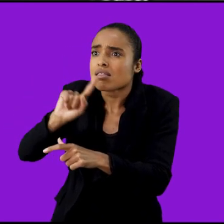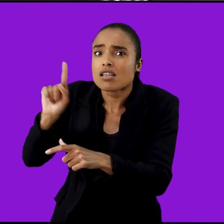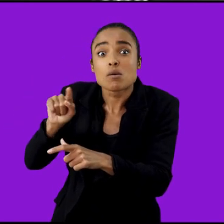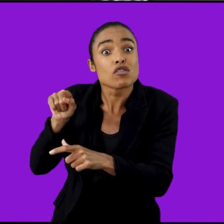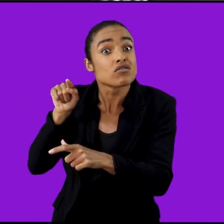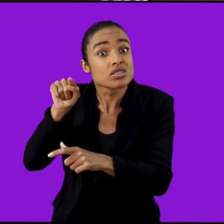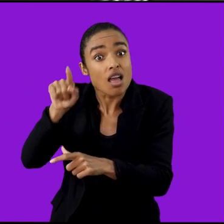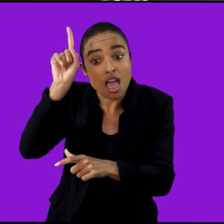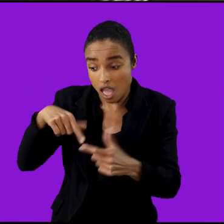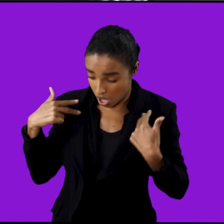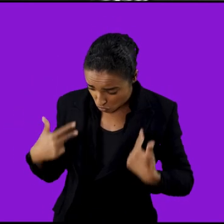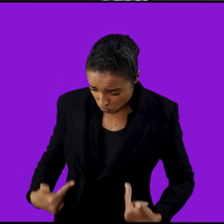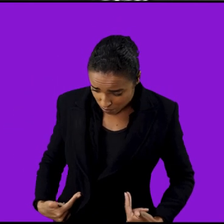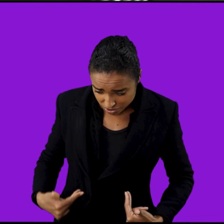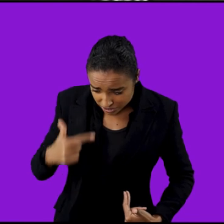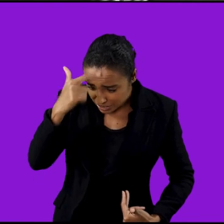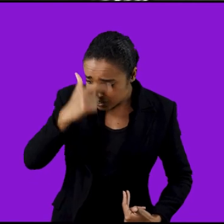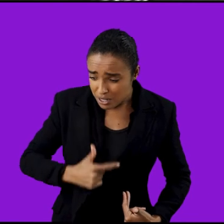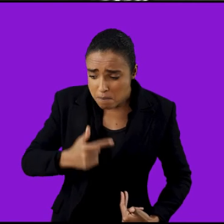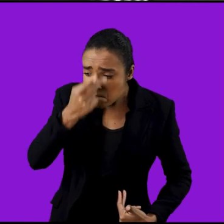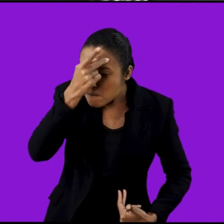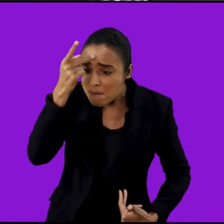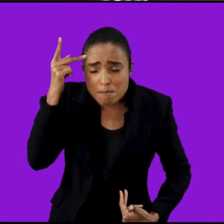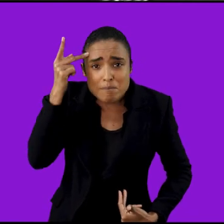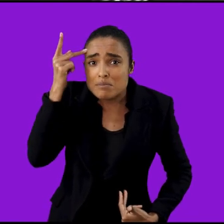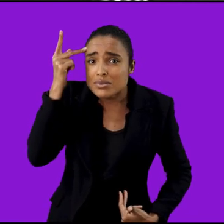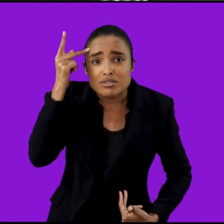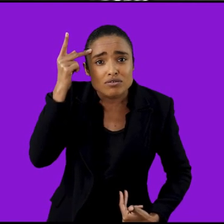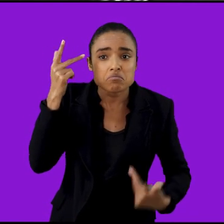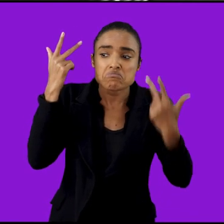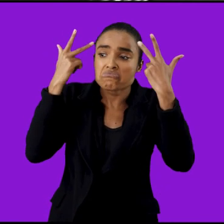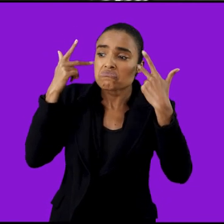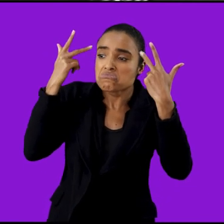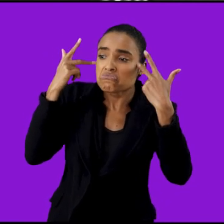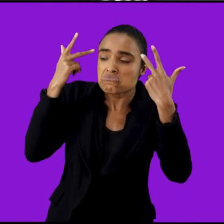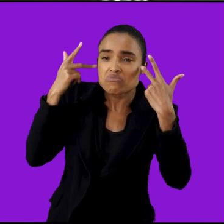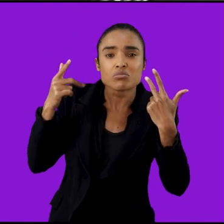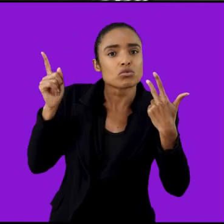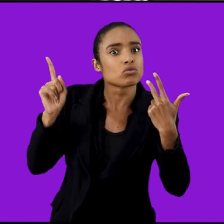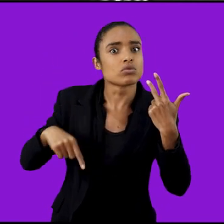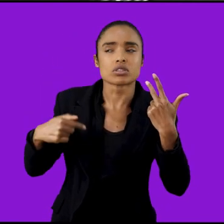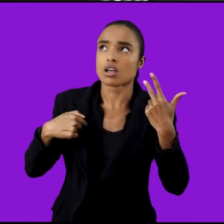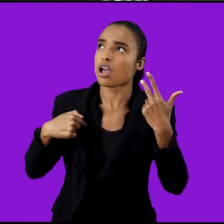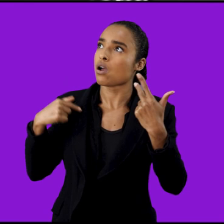Esse detalhe… ele é avassalador. Então foi uma parada que eu vivi e eu voltei pensando